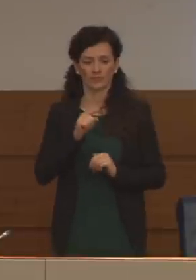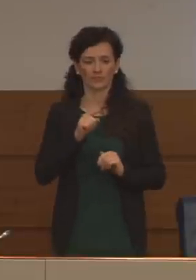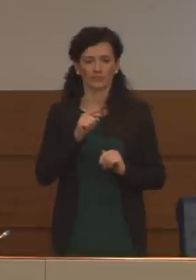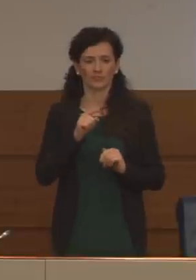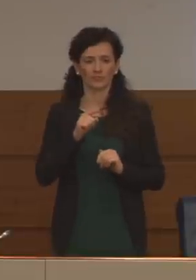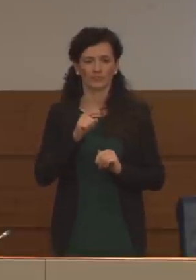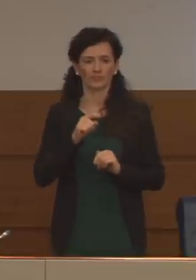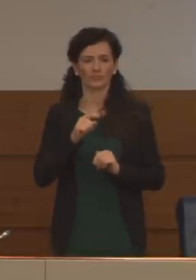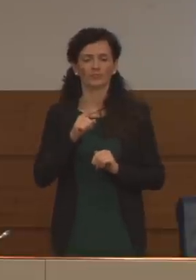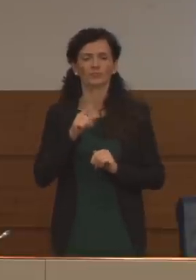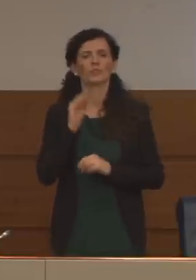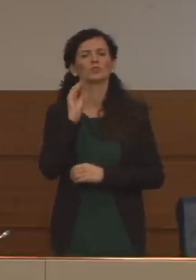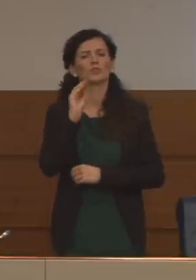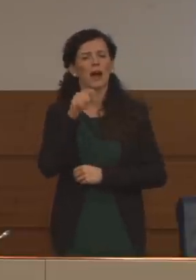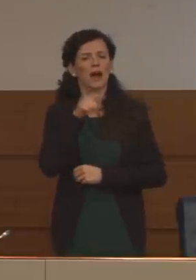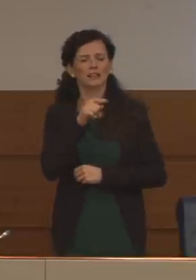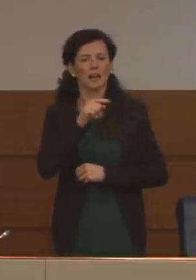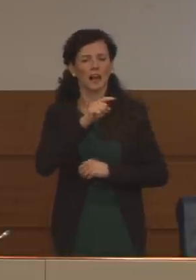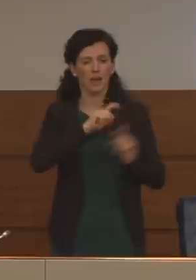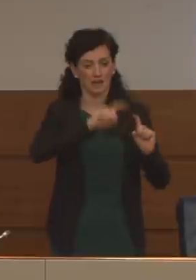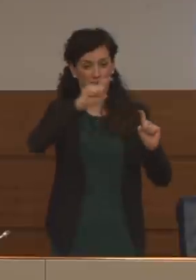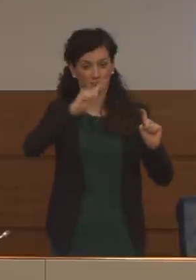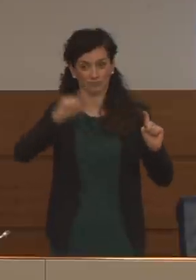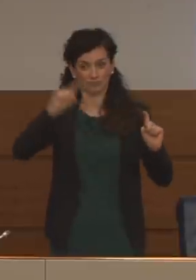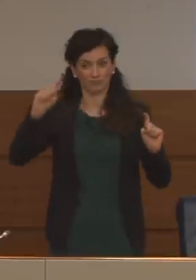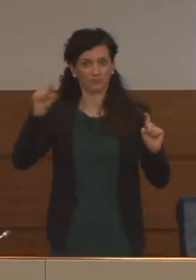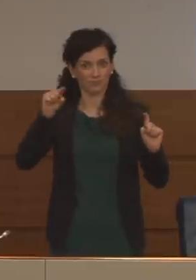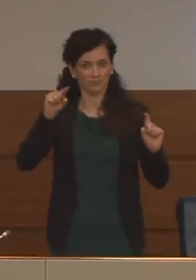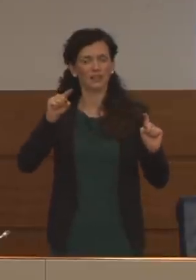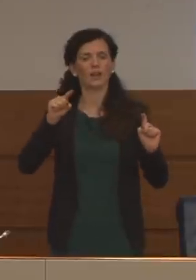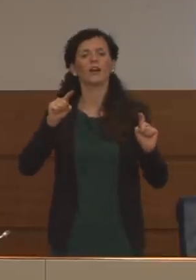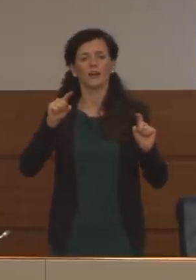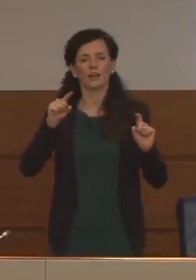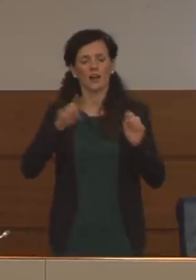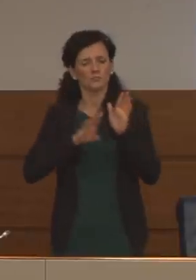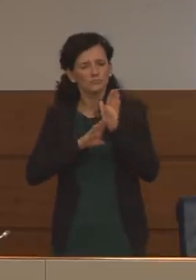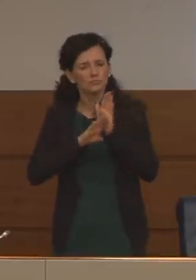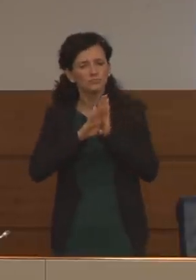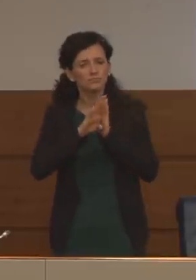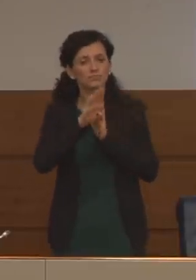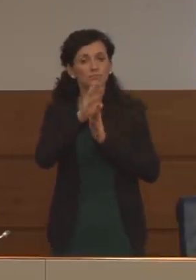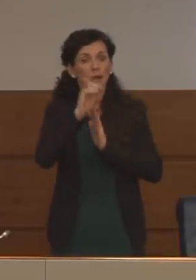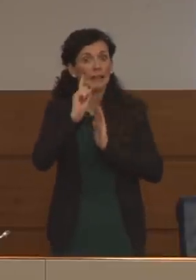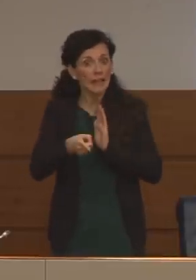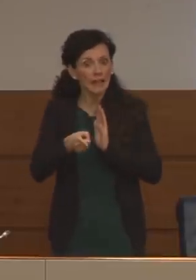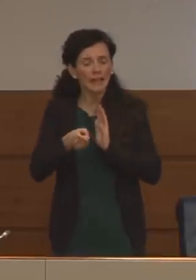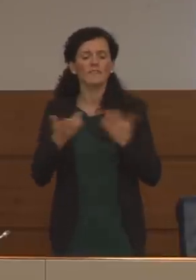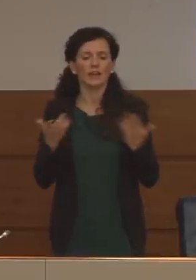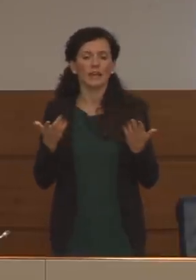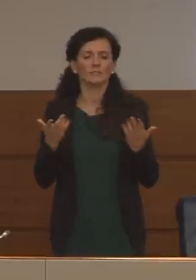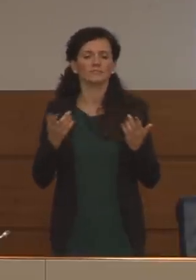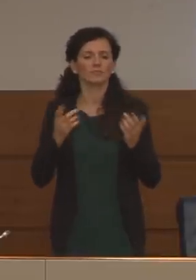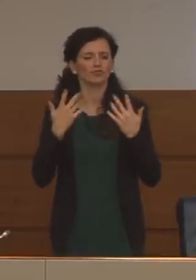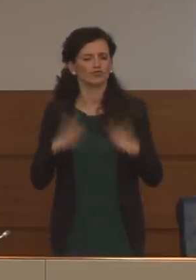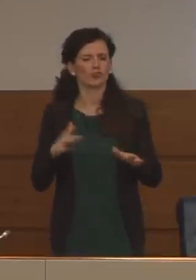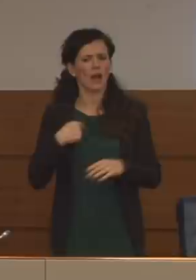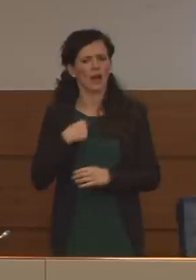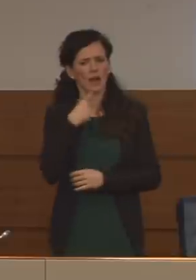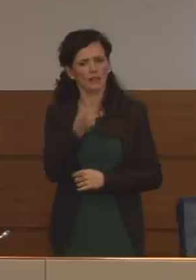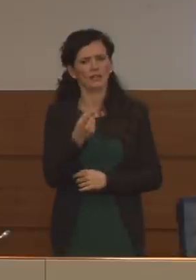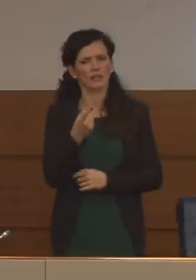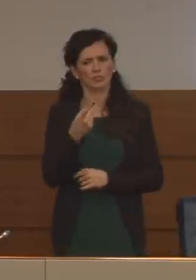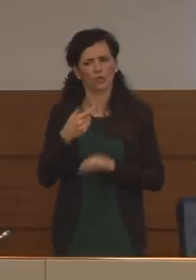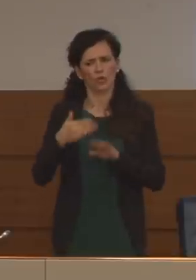come ho detto più volte ci esprimiamo